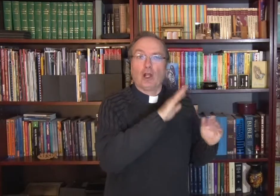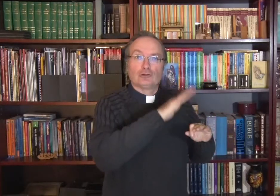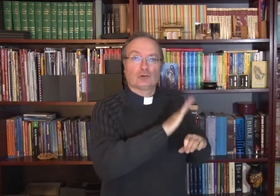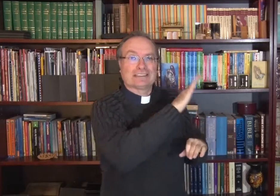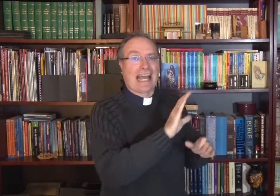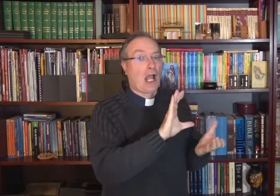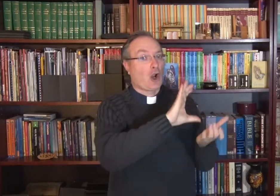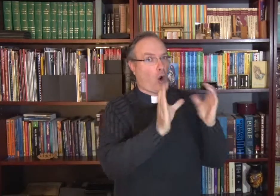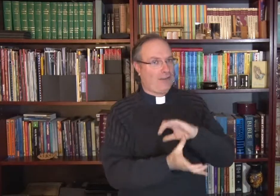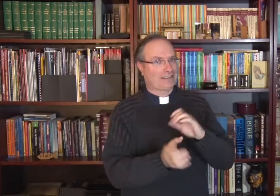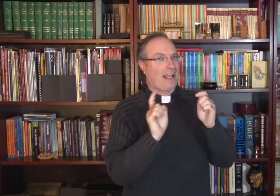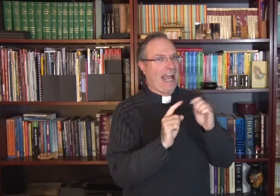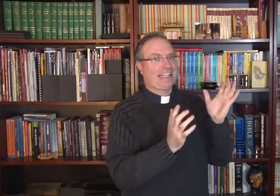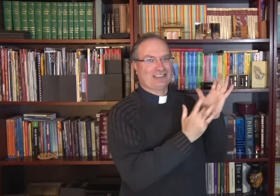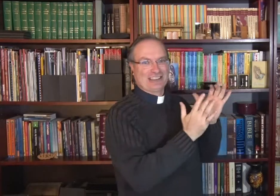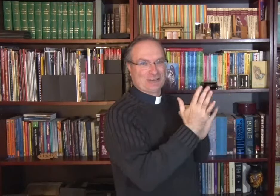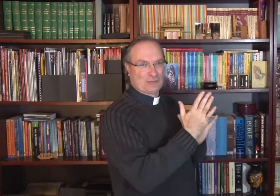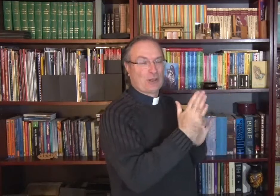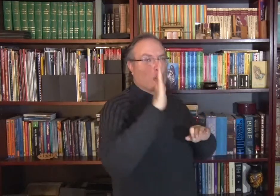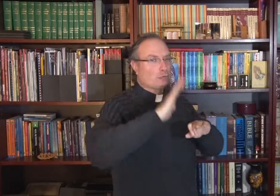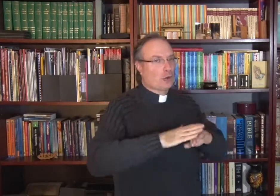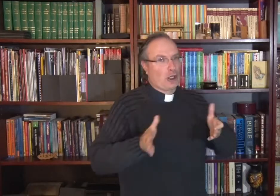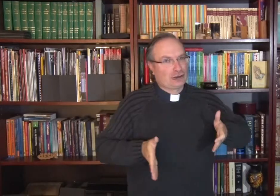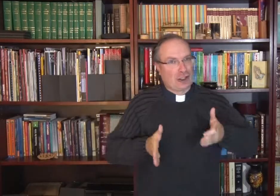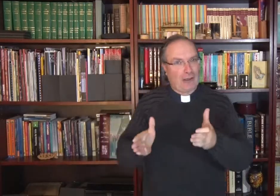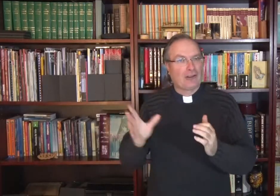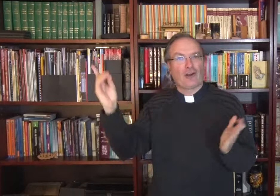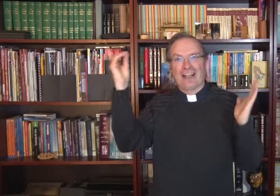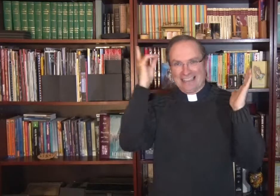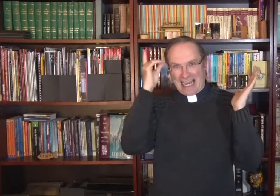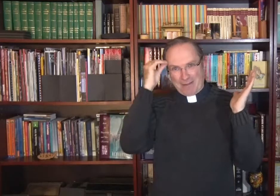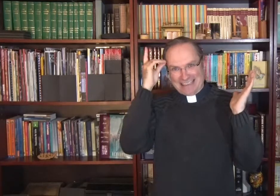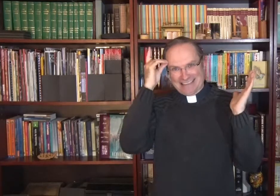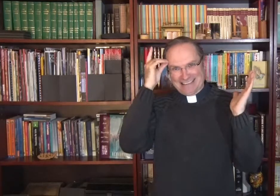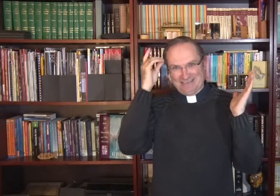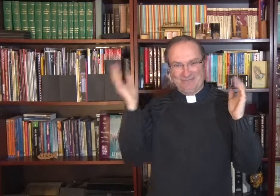sur sa conversion à Jésus sur le chemin de Damas.